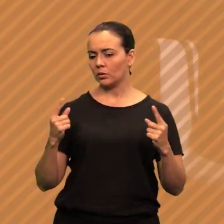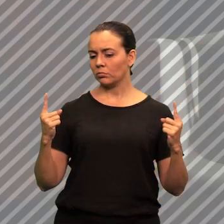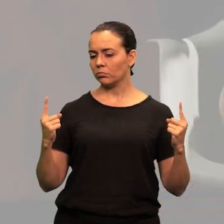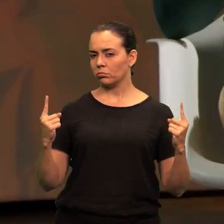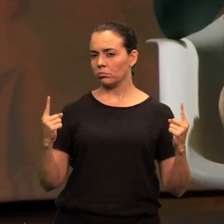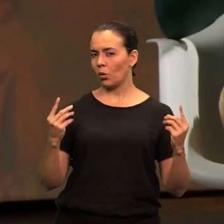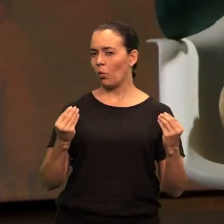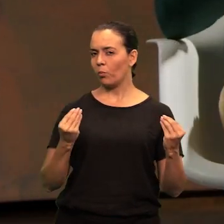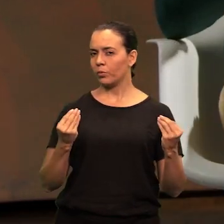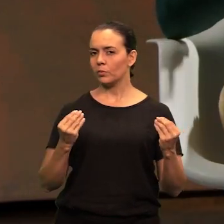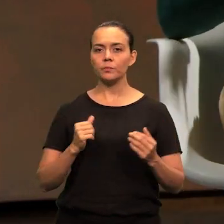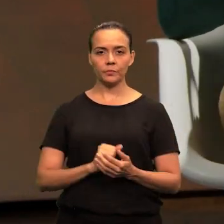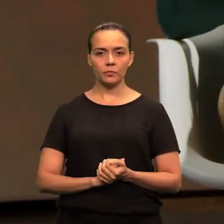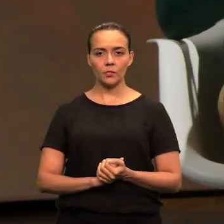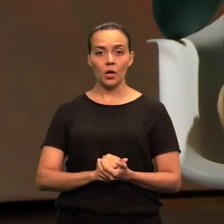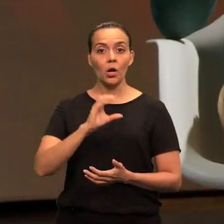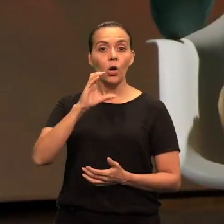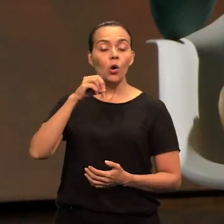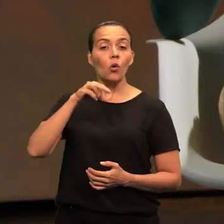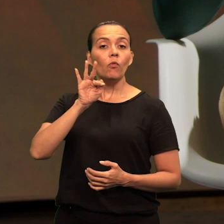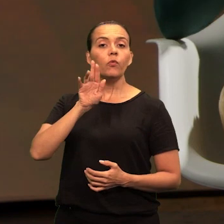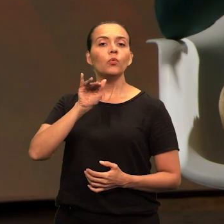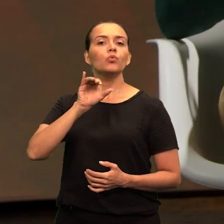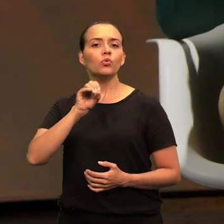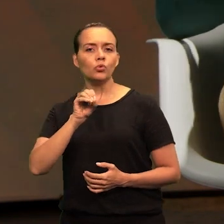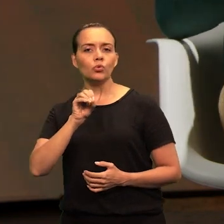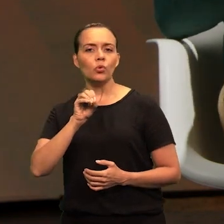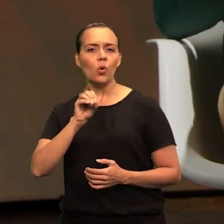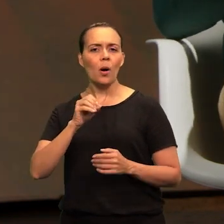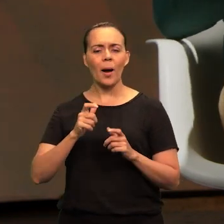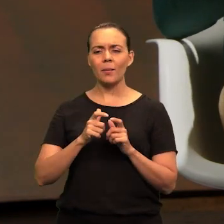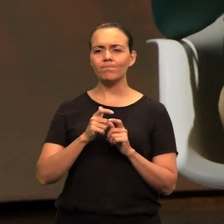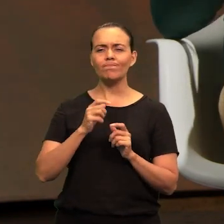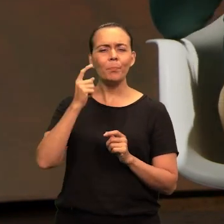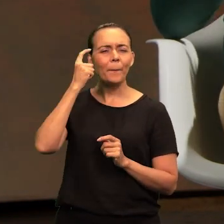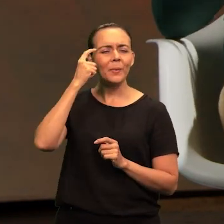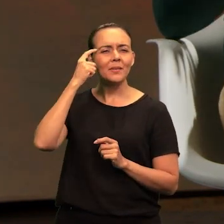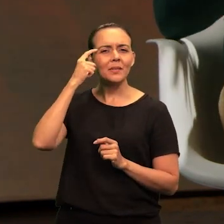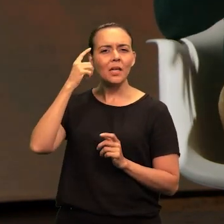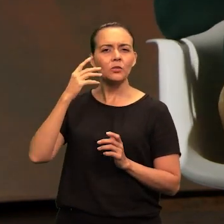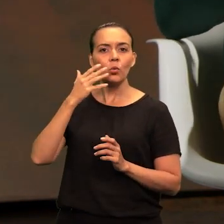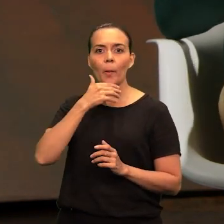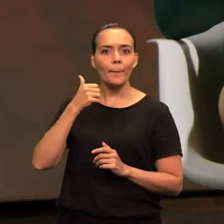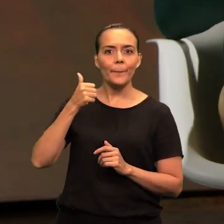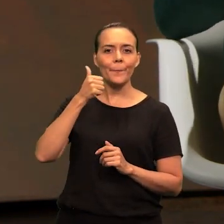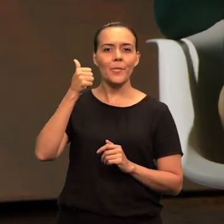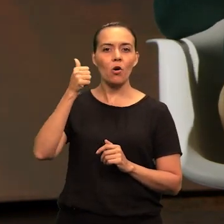[José Alves] Confúcio é um dos pensadores mais importantes da história da humanidade, e as reflexões que ele sugere no século V